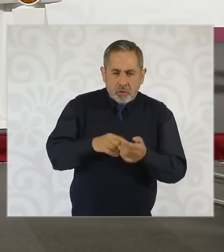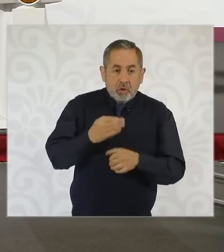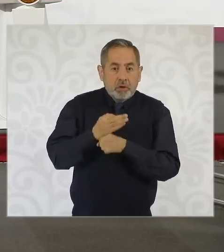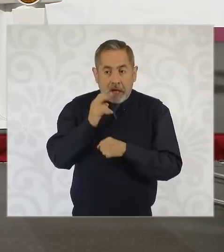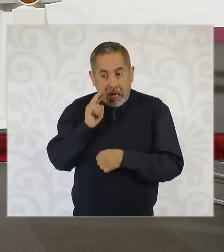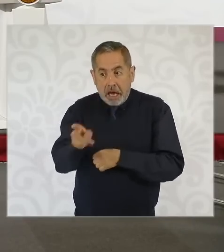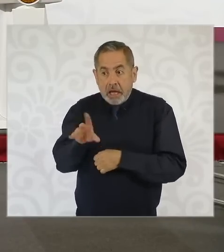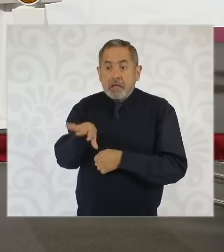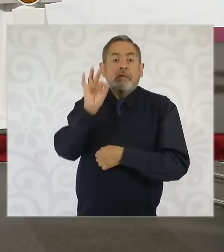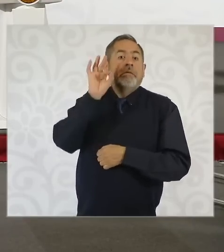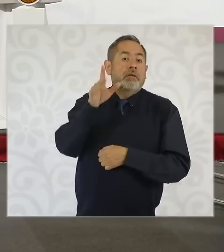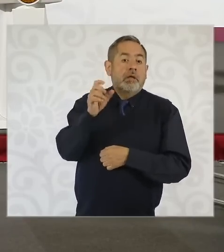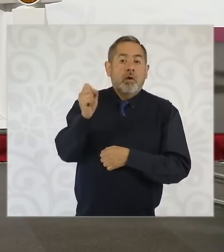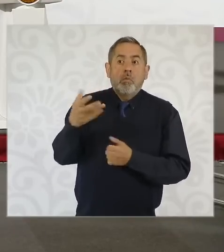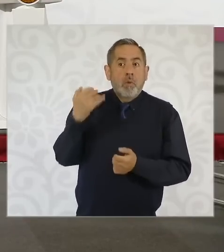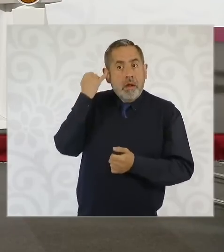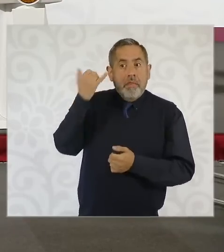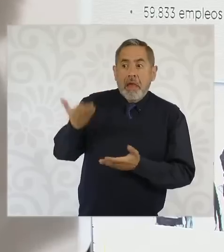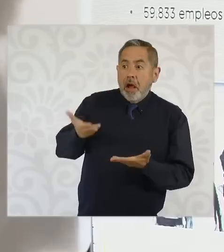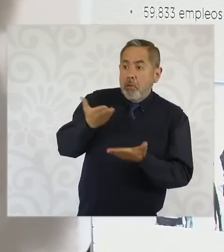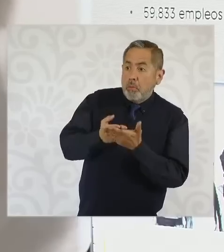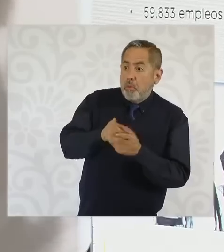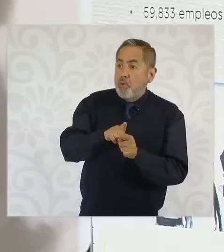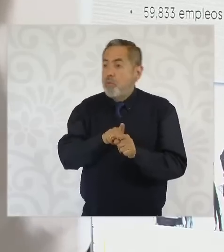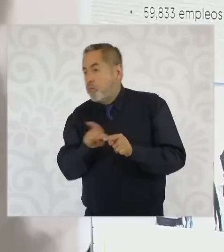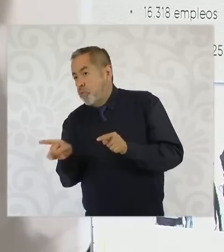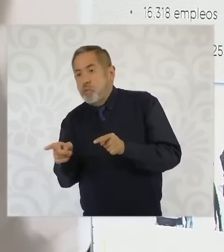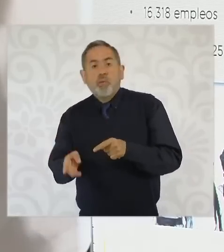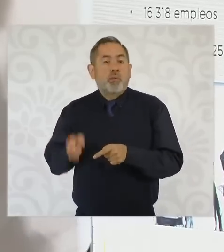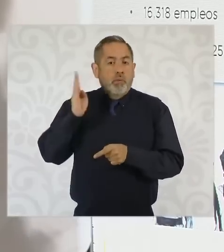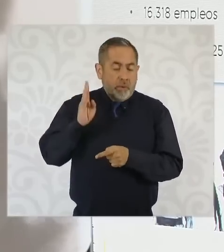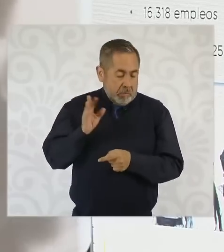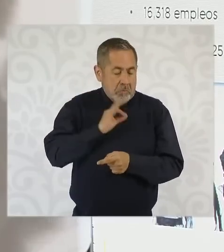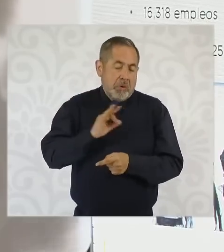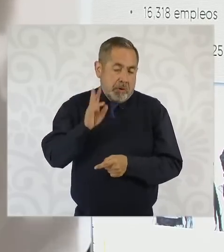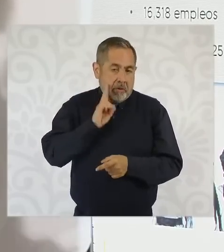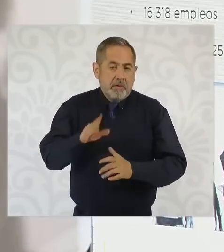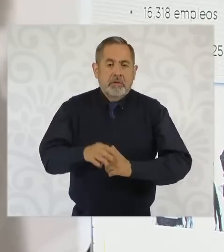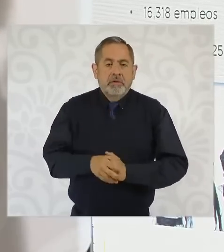a una primera propuesta que se nos había planteado la siguiente el distribuidor vial de acceso al